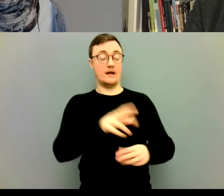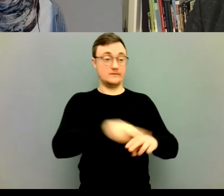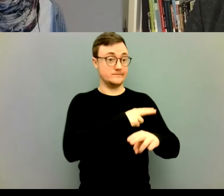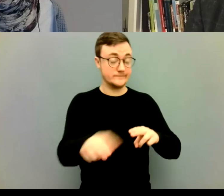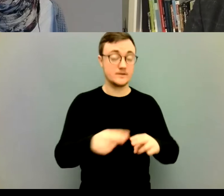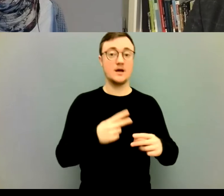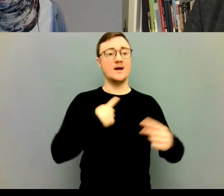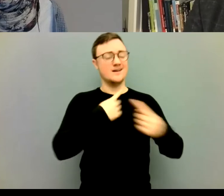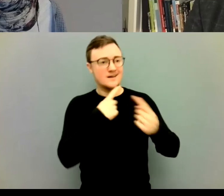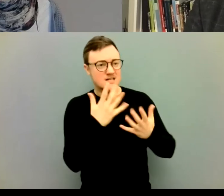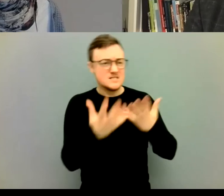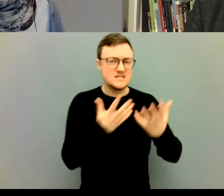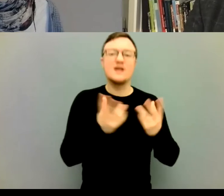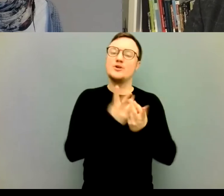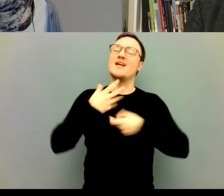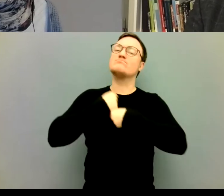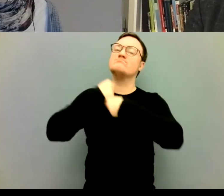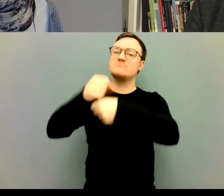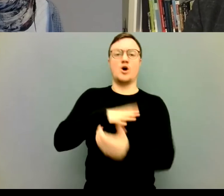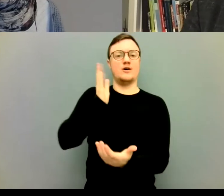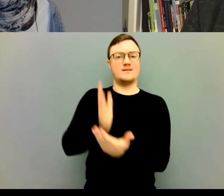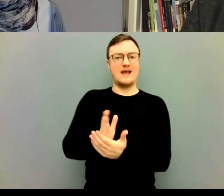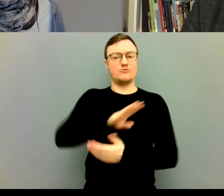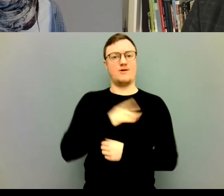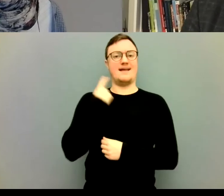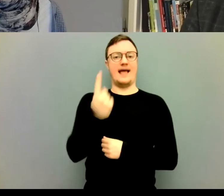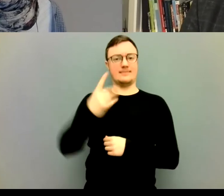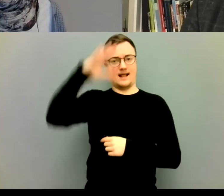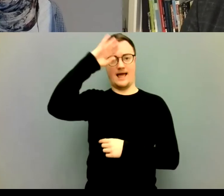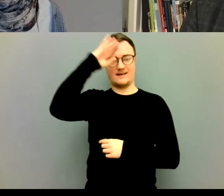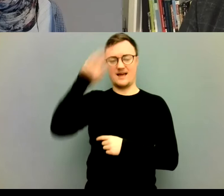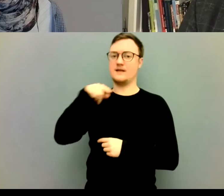nya patienter hela tiden. Kontinuitet är nyckeln i det här.